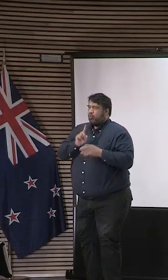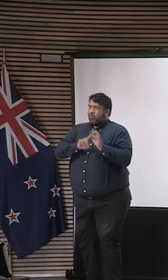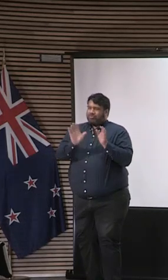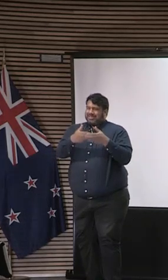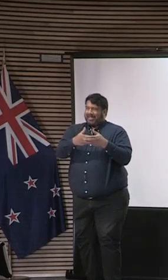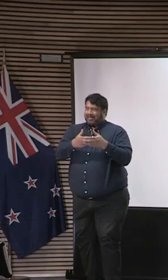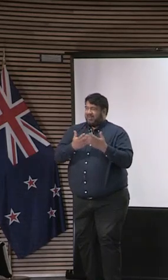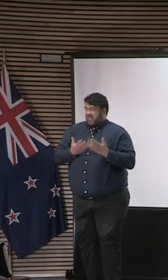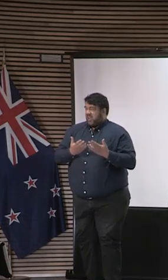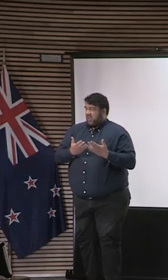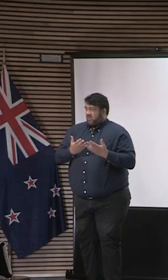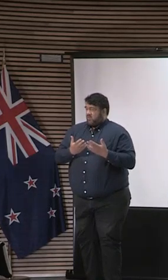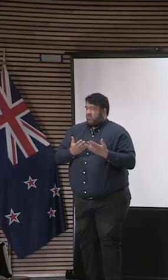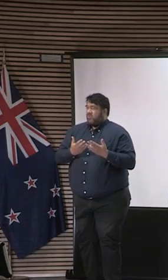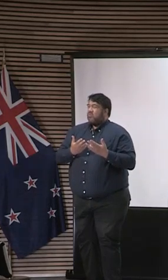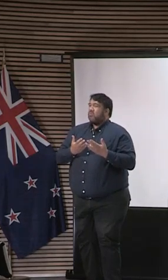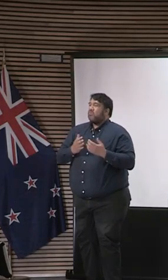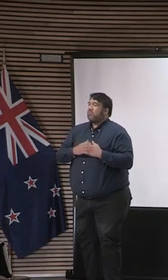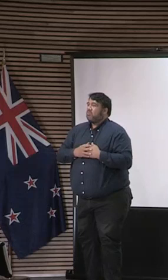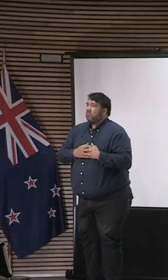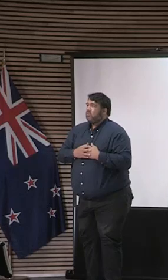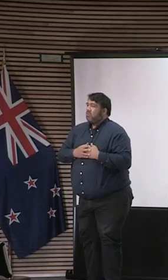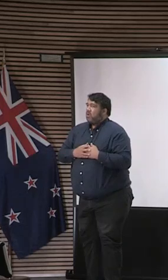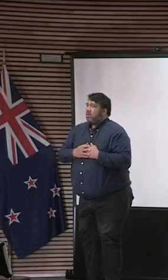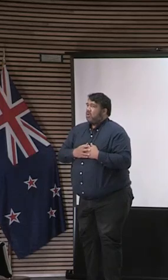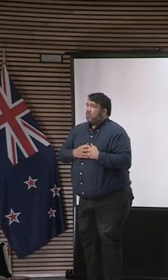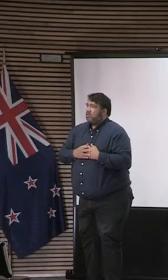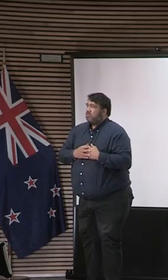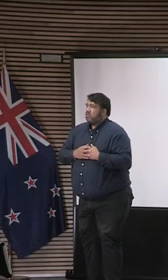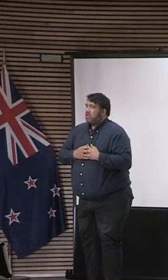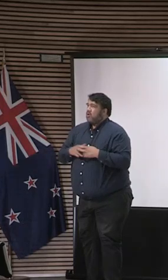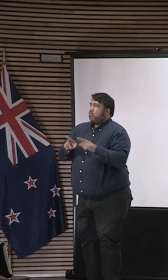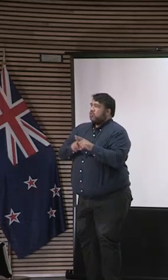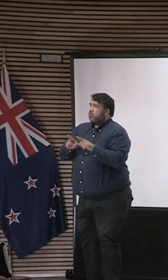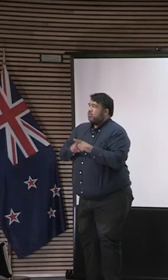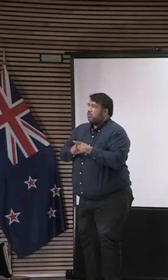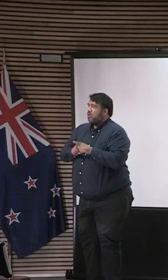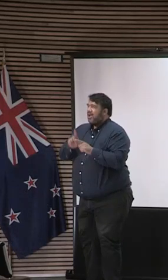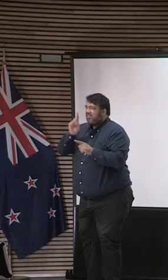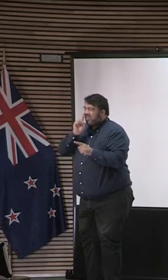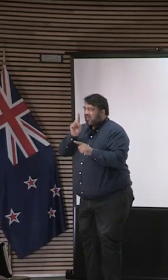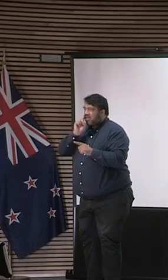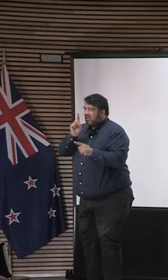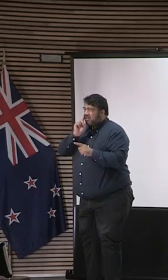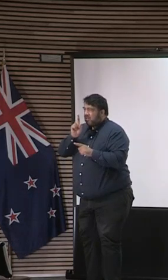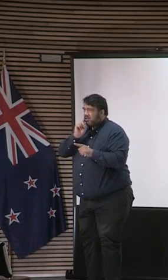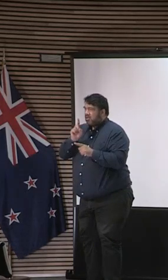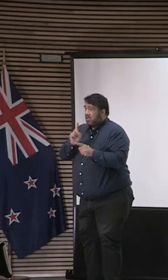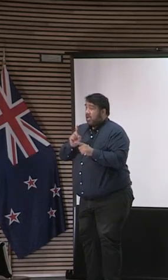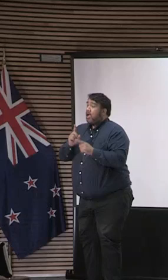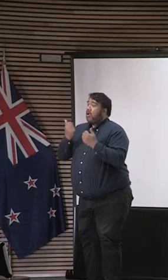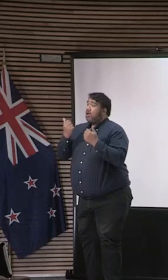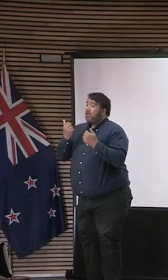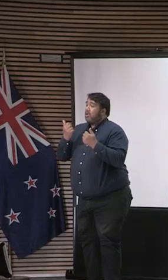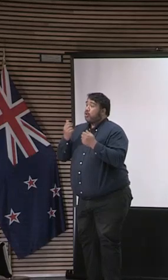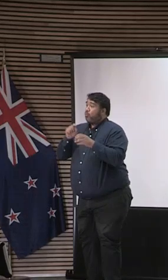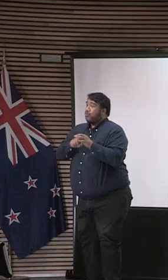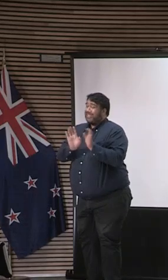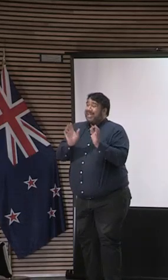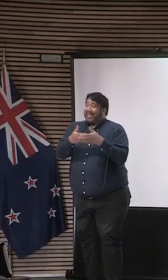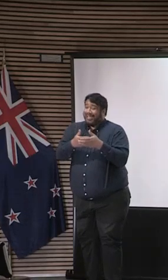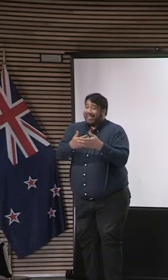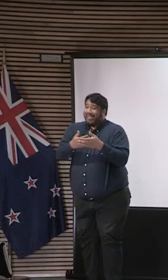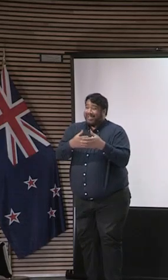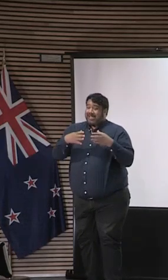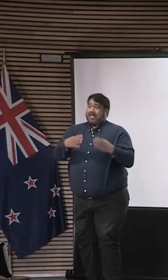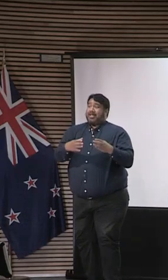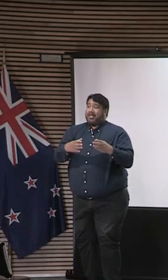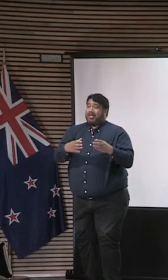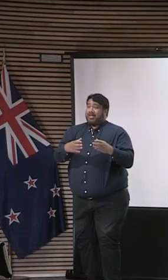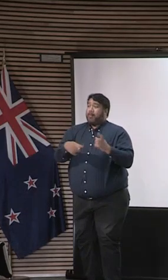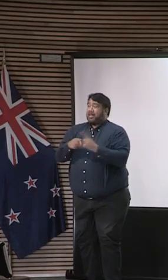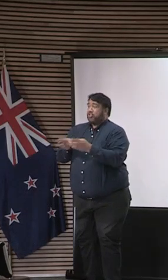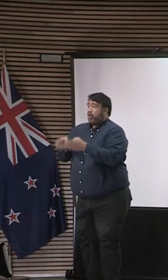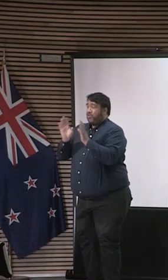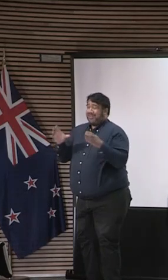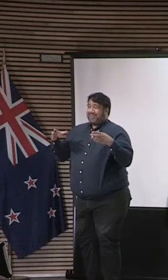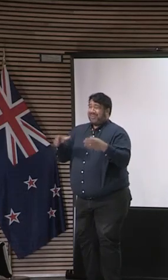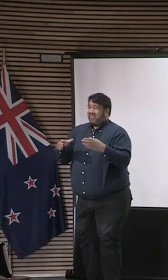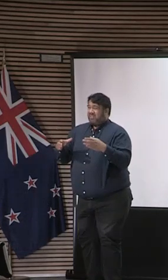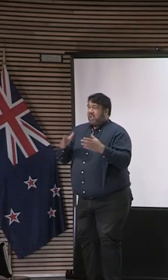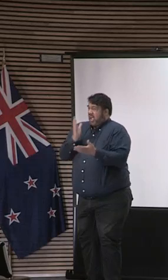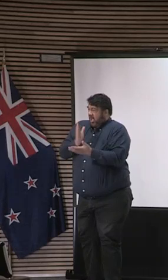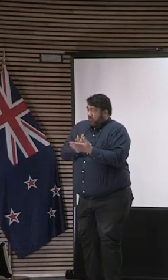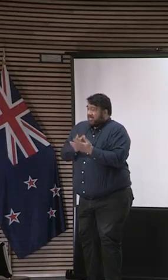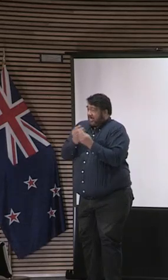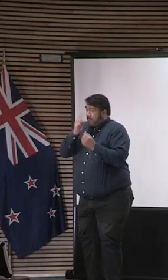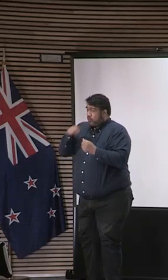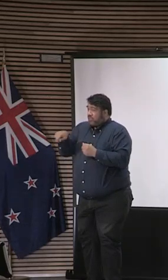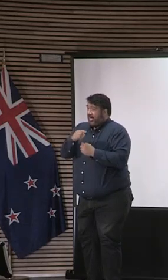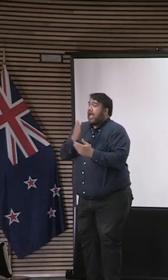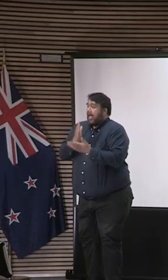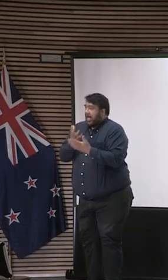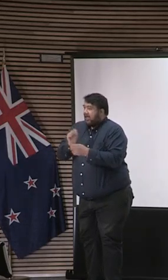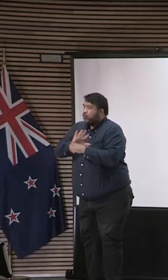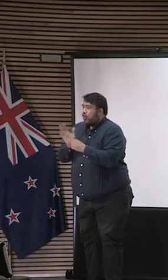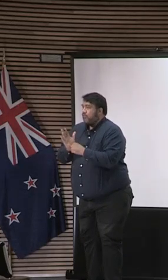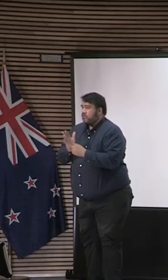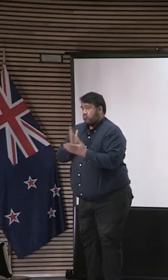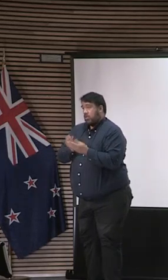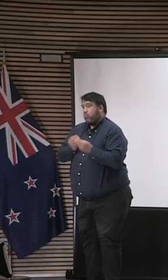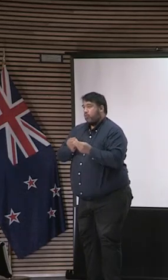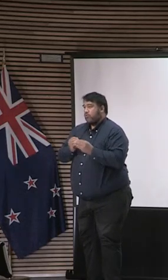mahara. Ao atu Tuhinga o mua I